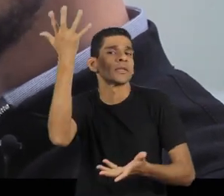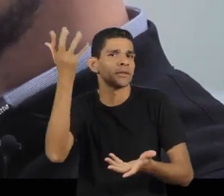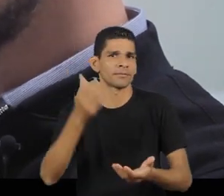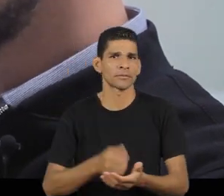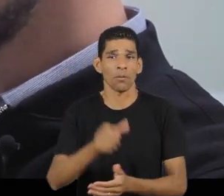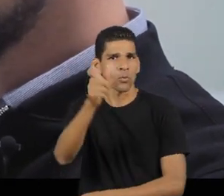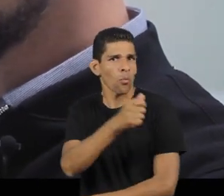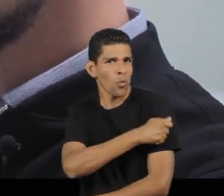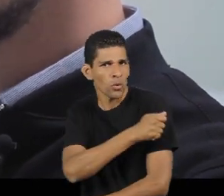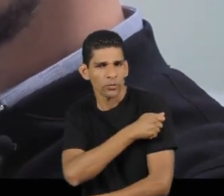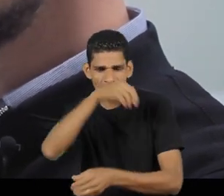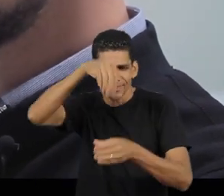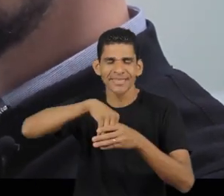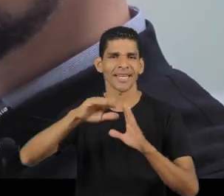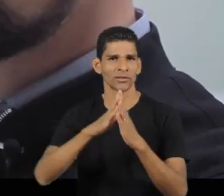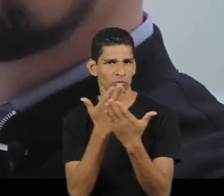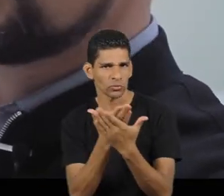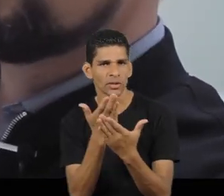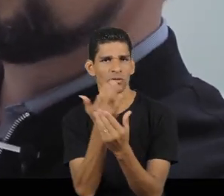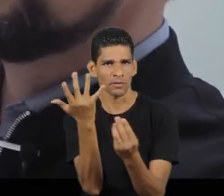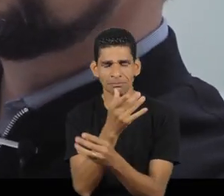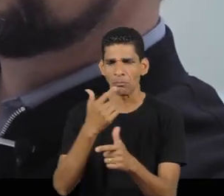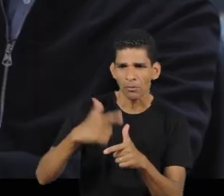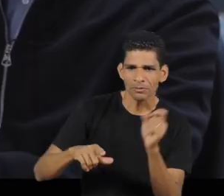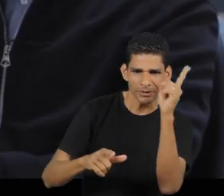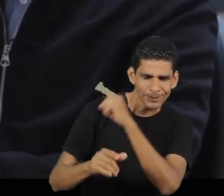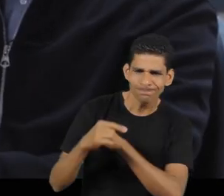Um aluno que mora na casa estudante está com um problema que ele não consegue